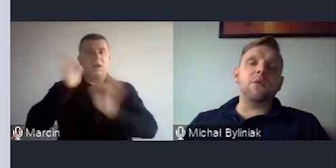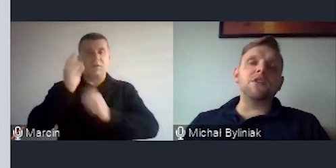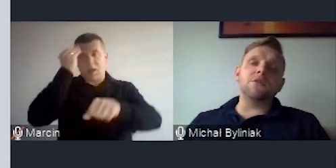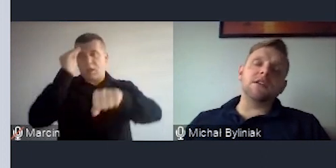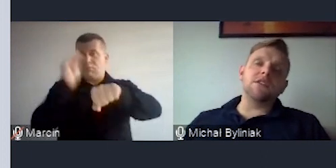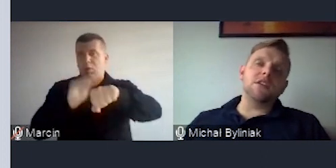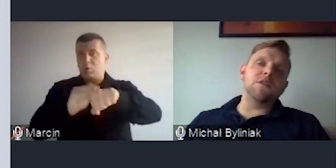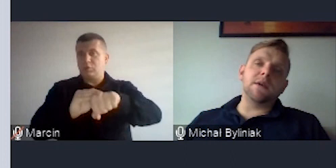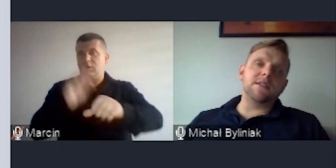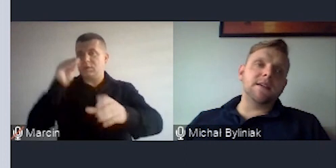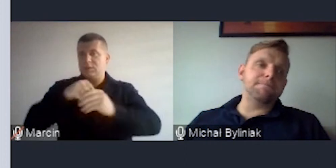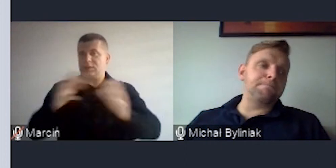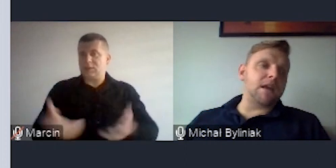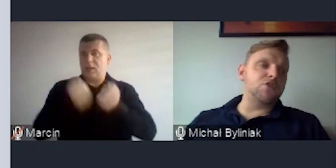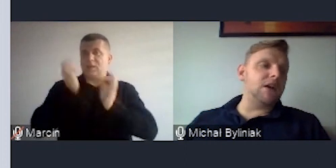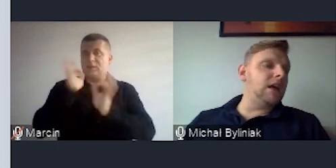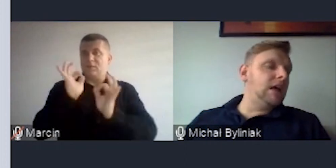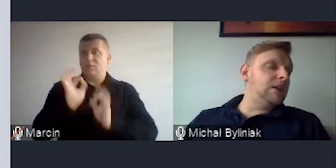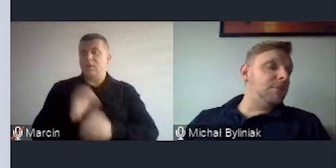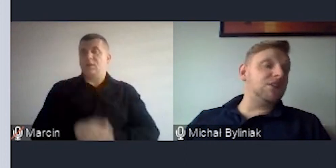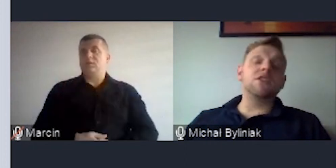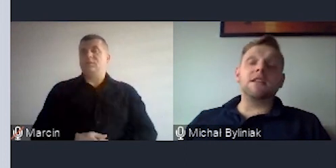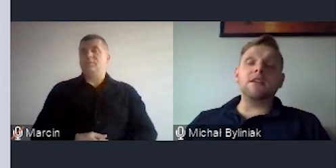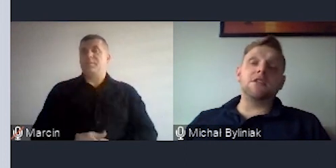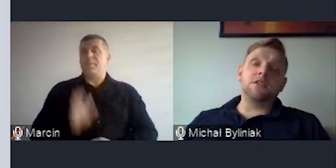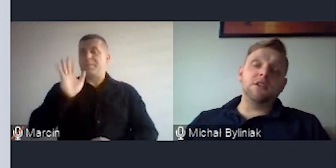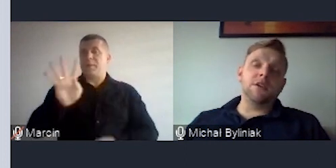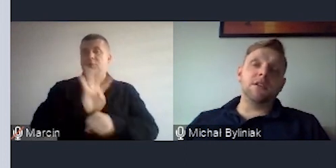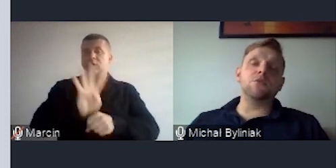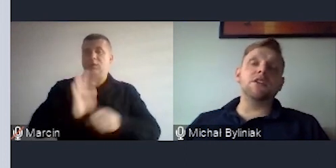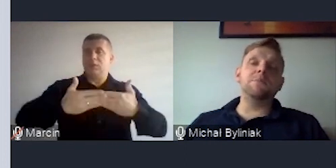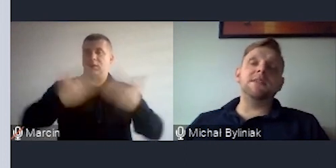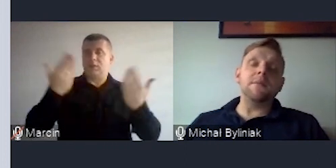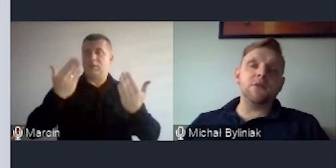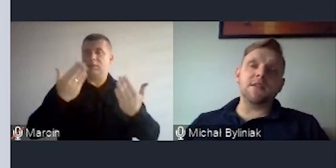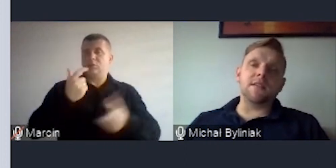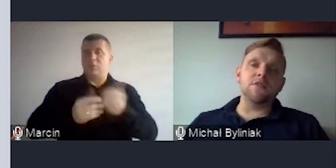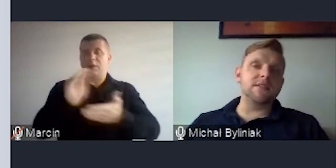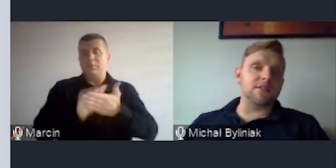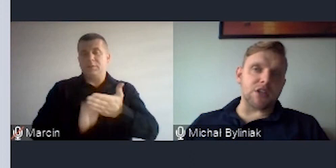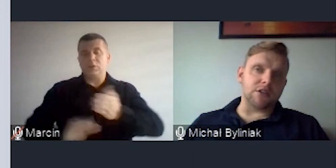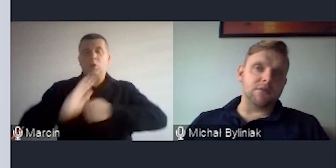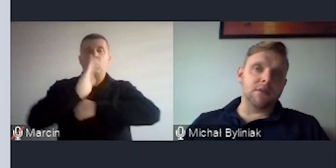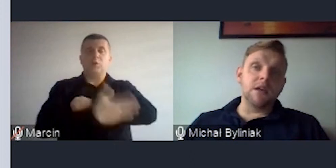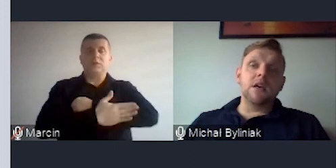W tym pouczeniu znajdziecie informację, że macie 14 dni na złożenie pisemnie uzasadnionych zastrzeżeń.